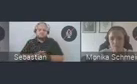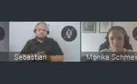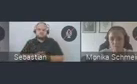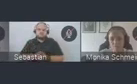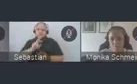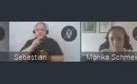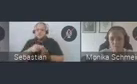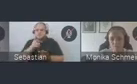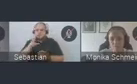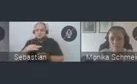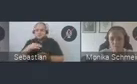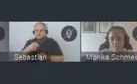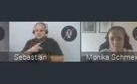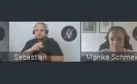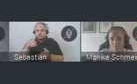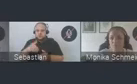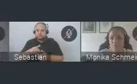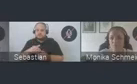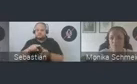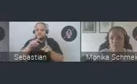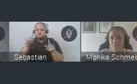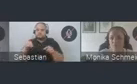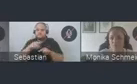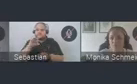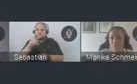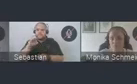pani pyta, czy będzie można prosić scenariusz warsztatów -